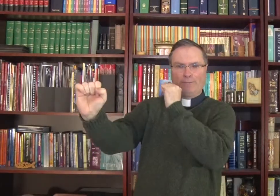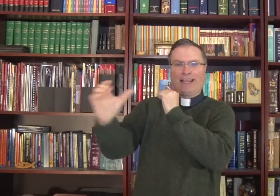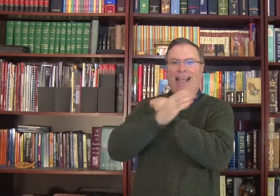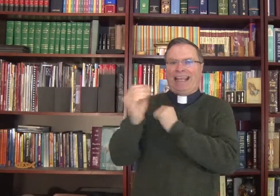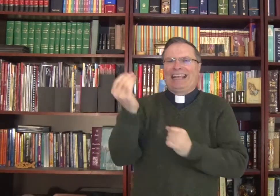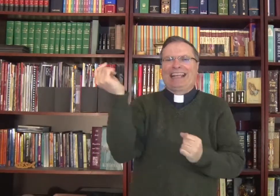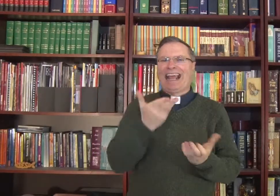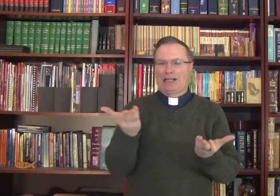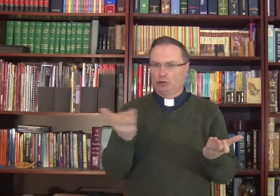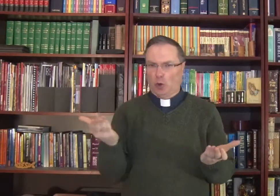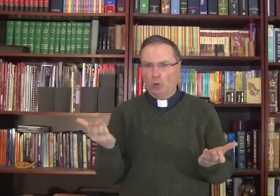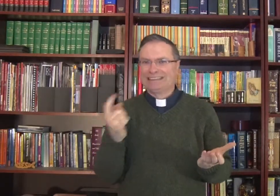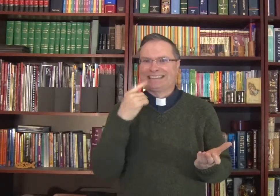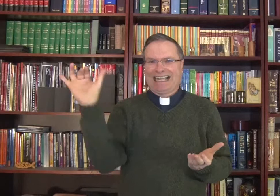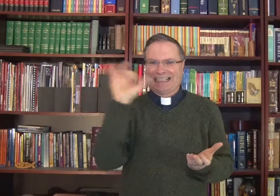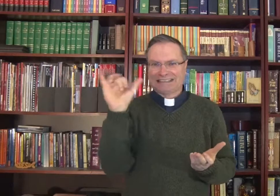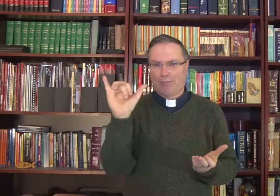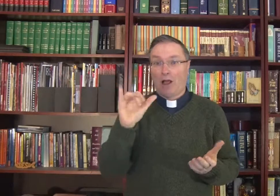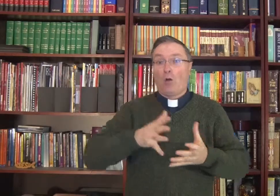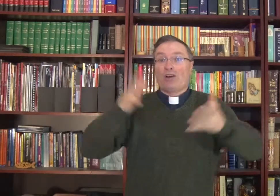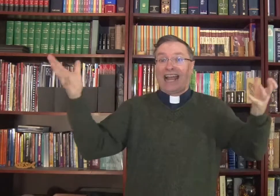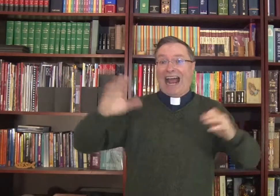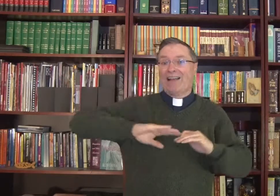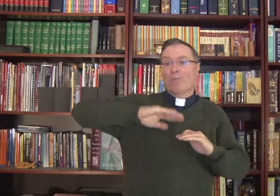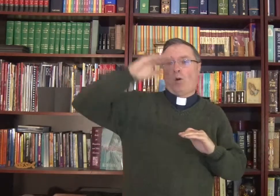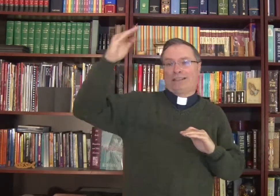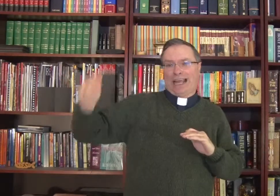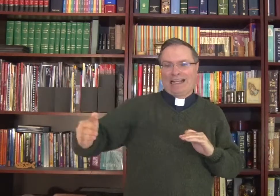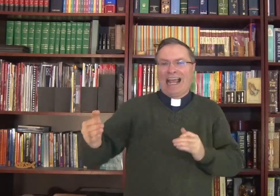et quelque chose qui ressemblait à une grande montagne